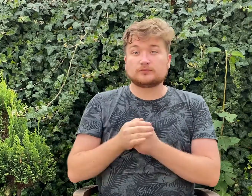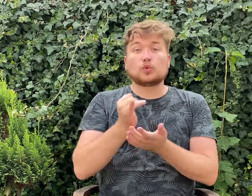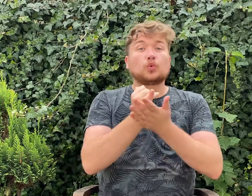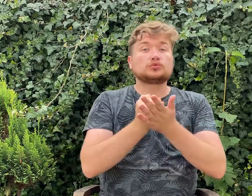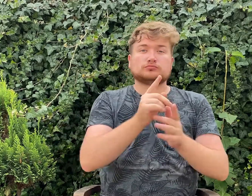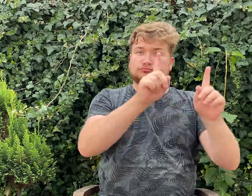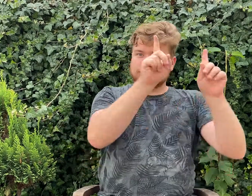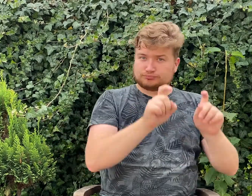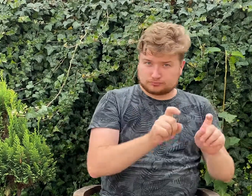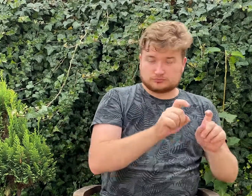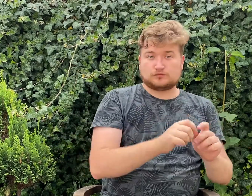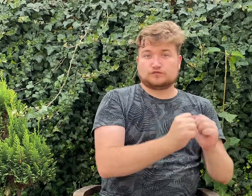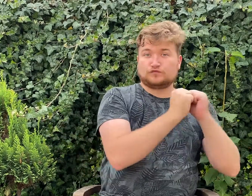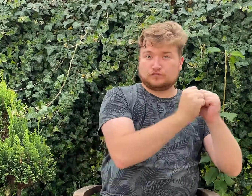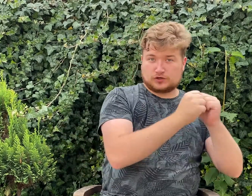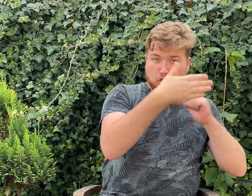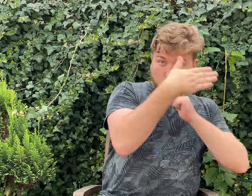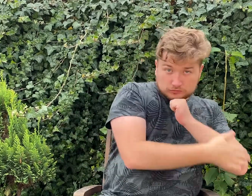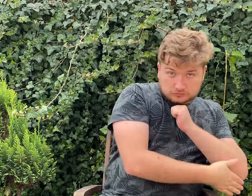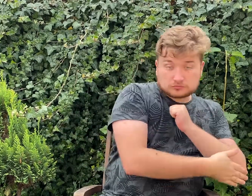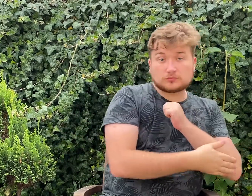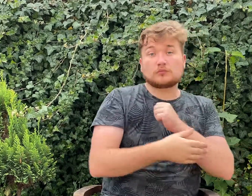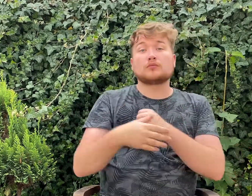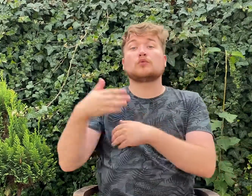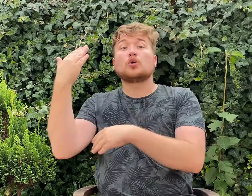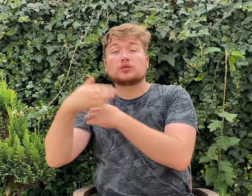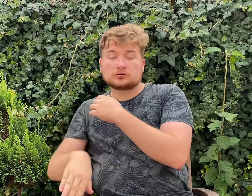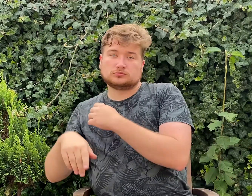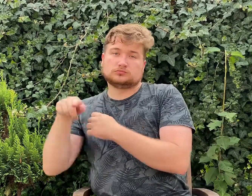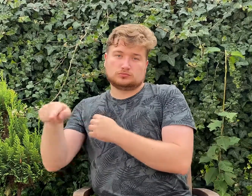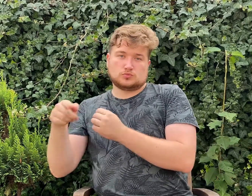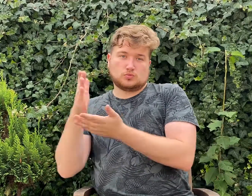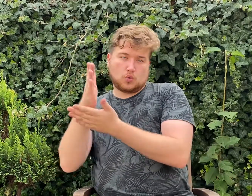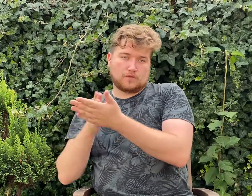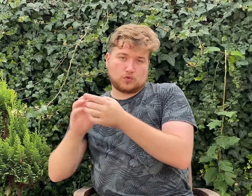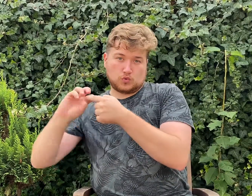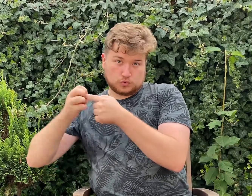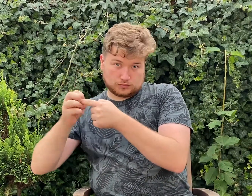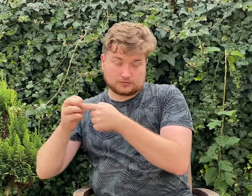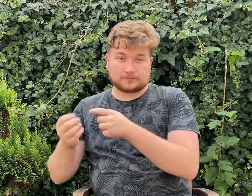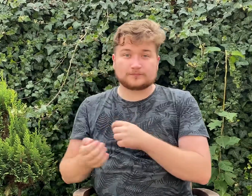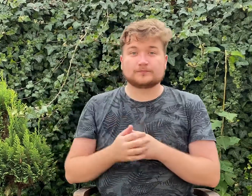Zaczynamy pod koniec września, zakończymy zajęcia do połowy grudnia.